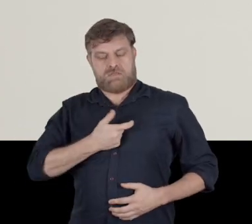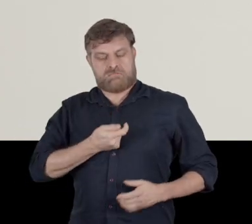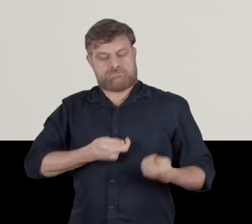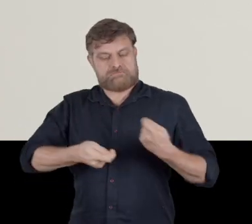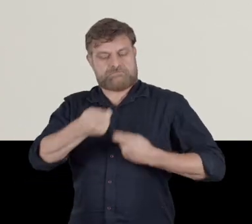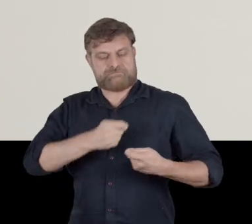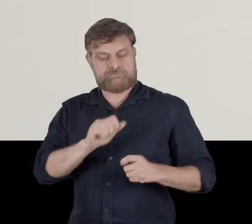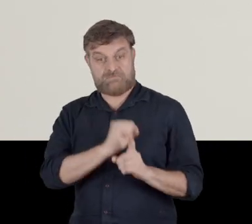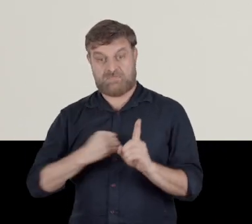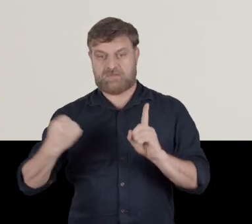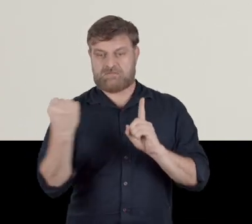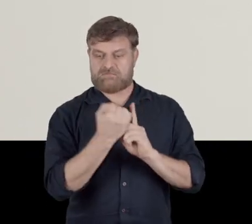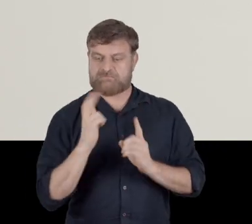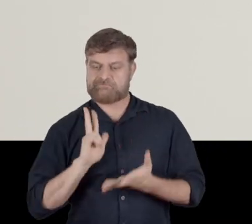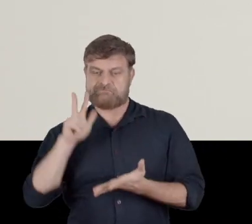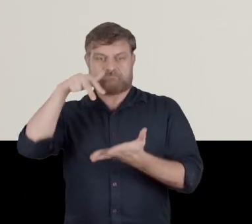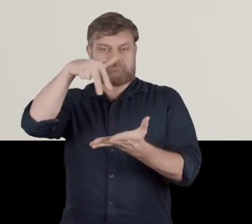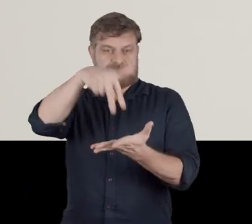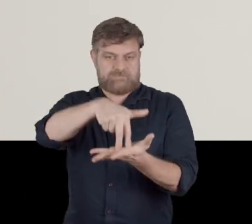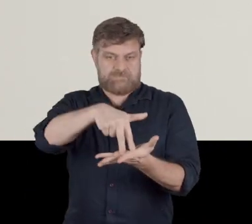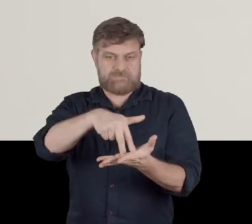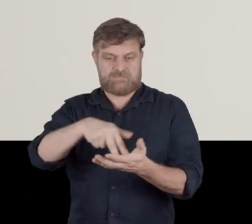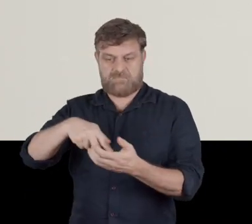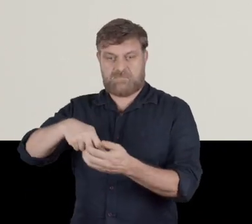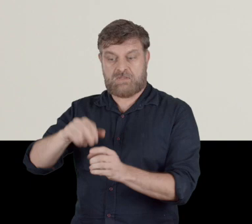executa na nossa sociedade. Então em outras sociedades terão